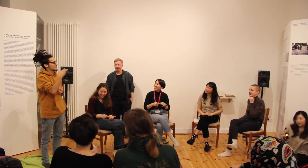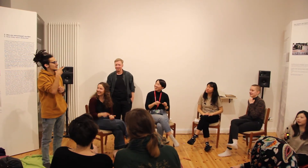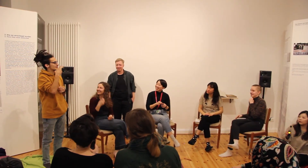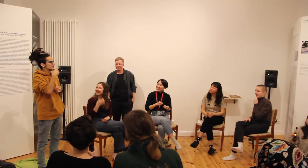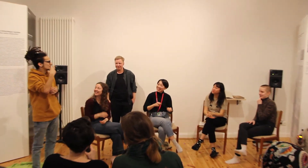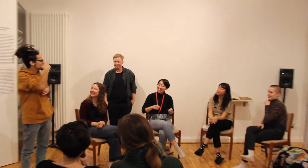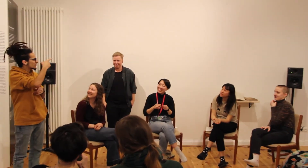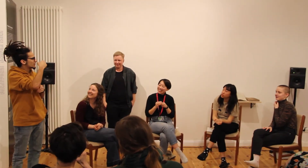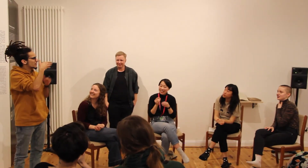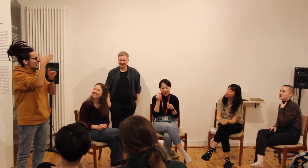Ich hätte noch eine letzte Frage.